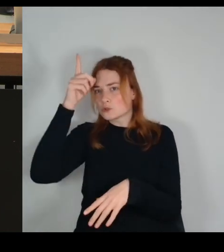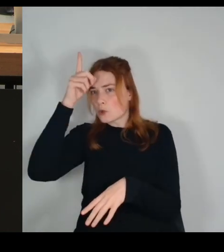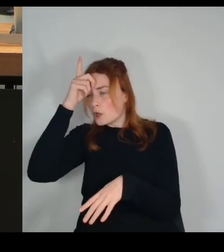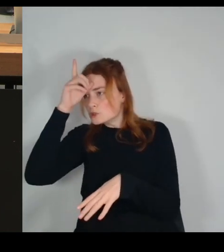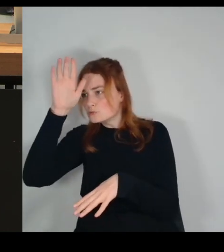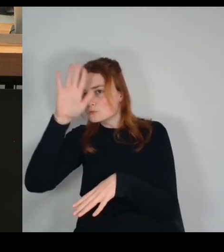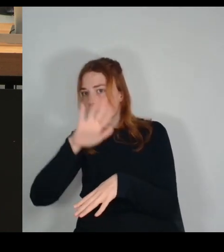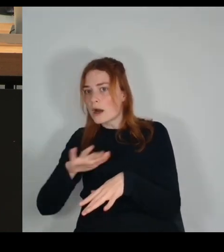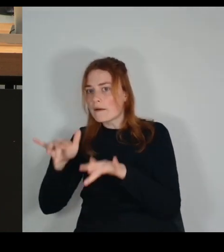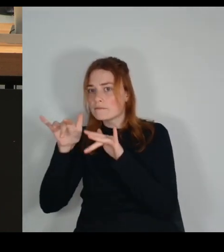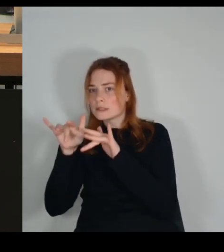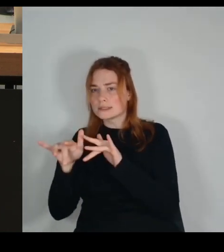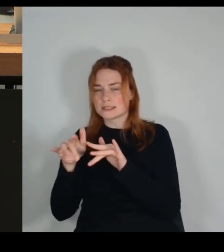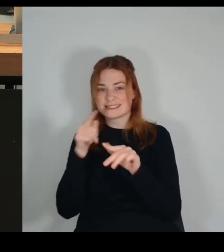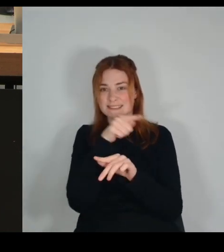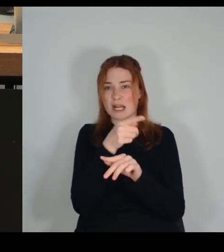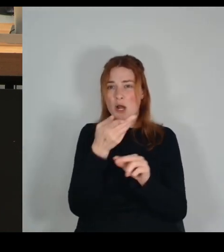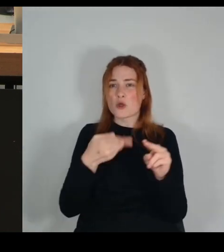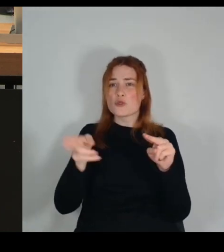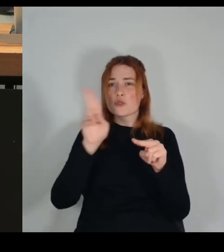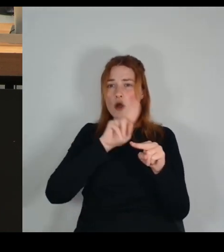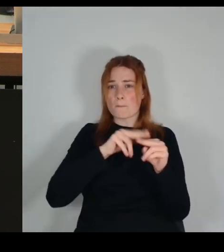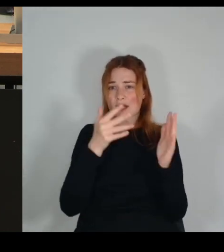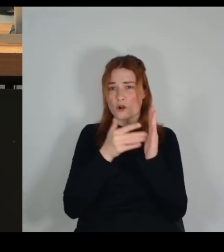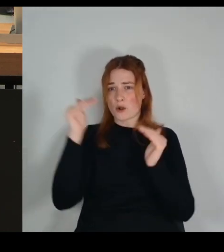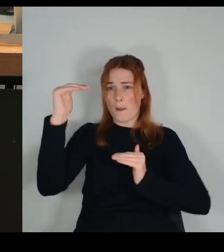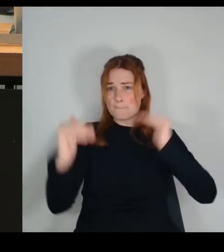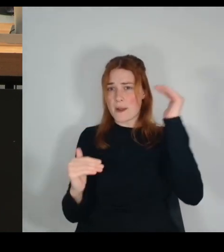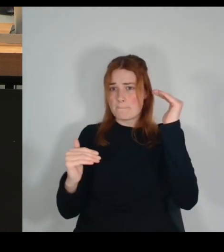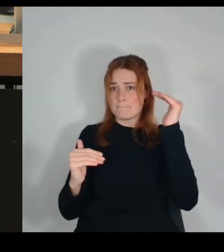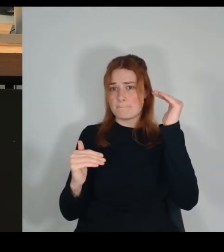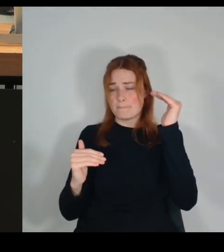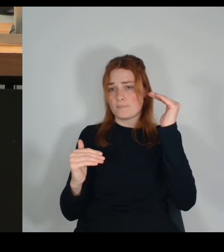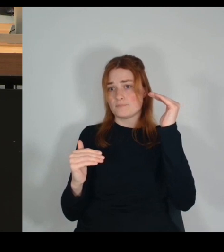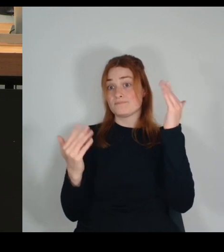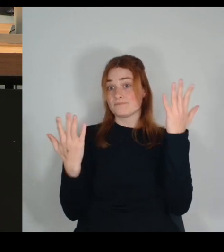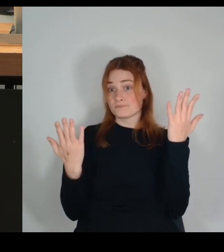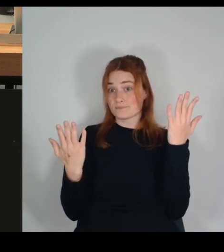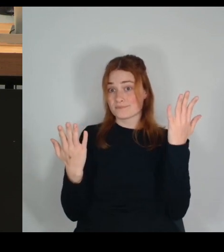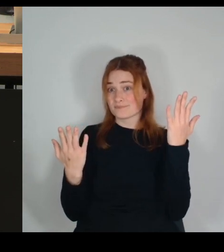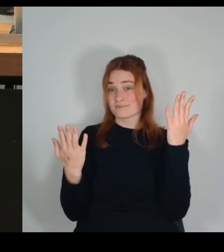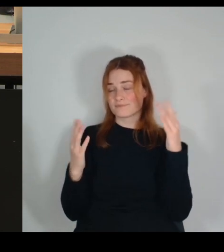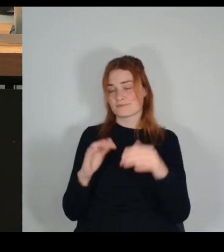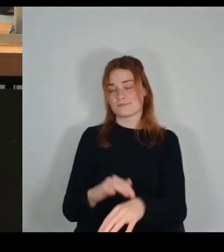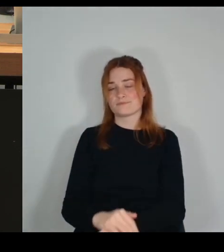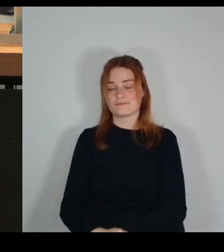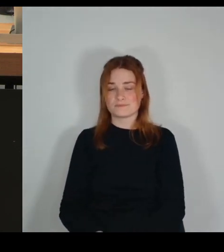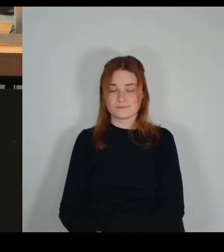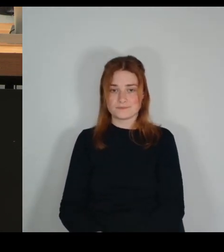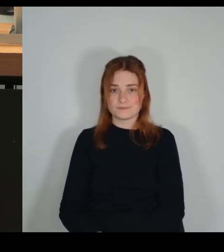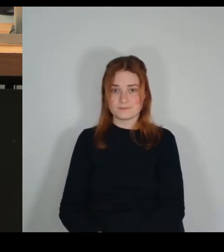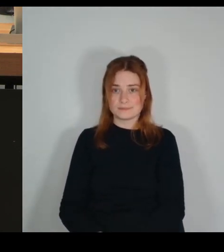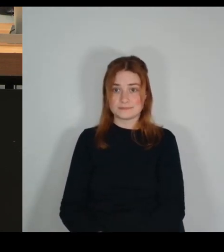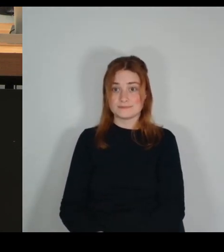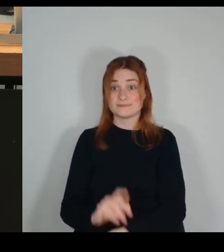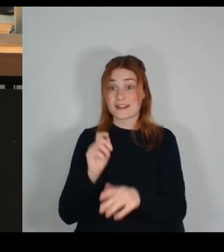standarddeutschen weißen Norm entspricht So, das ist Fakt. Und das ist auch nicht ein juristisches Argument, jedenfalls nicht nur, sondern